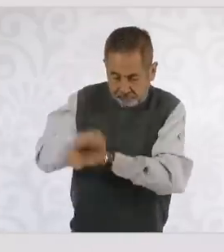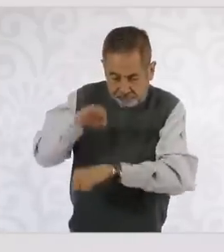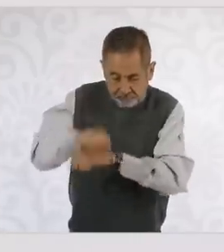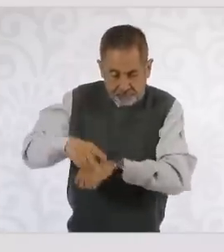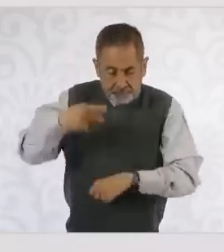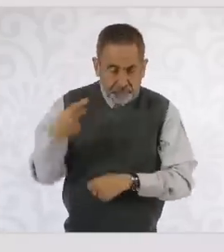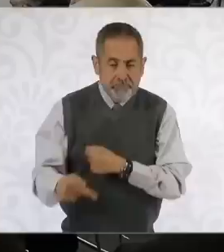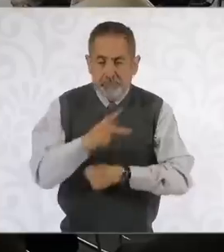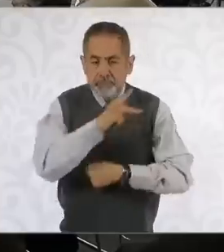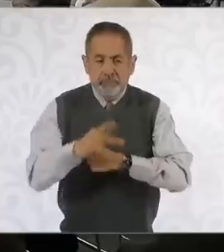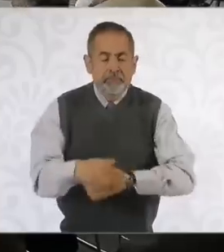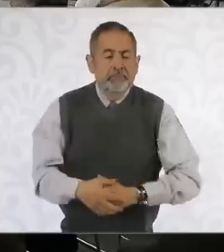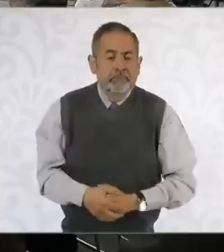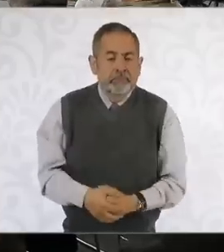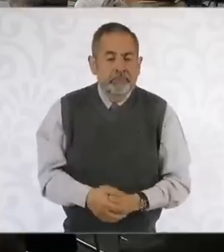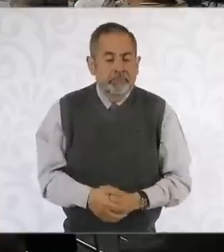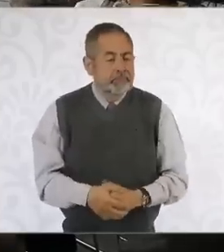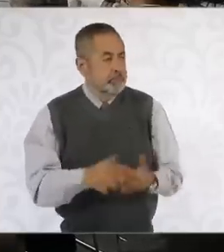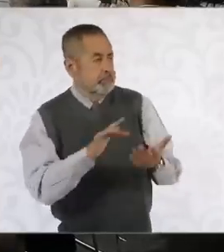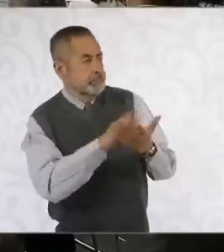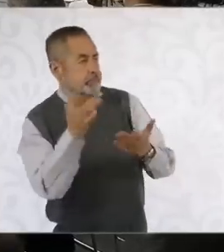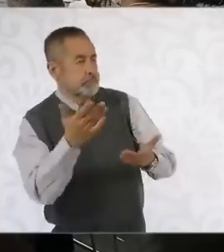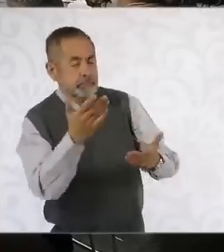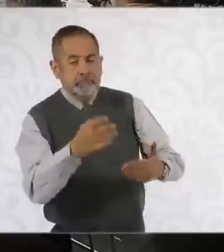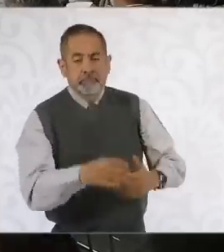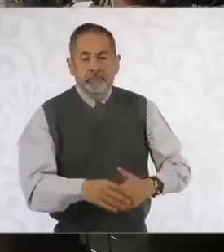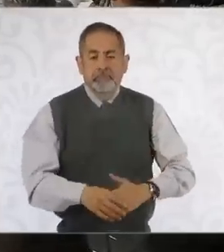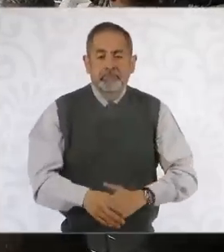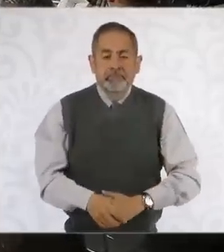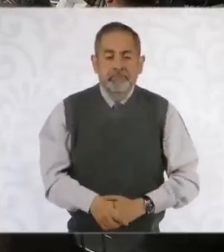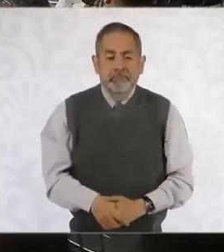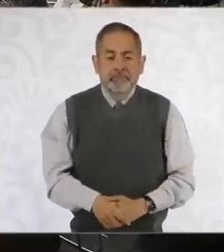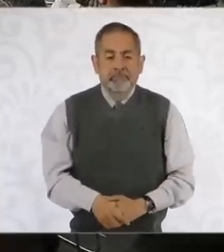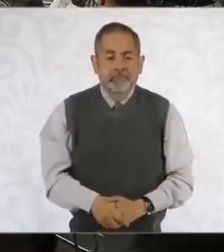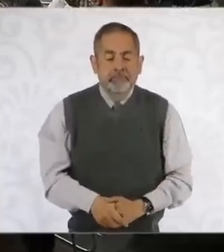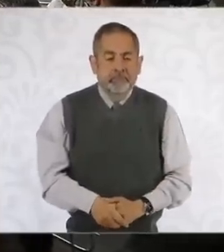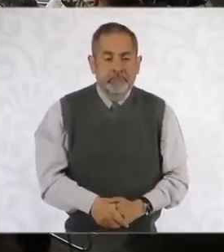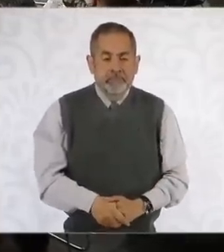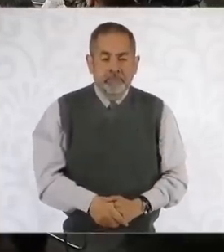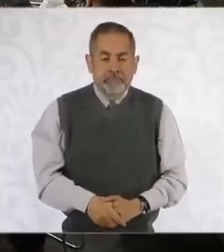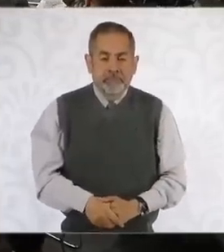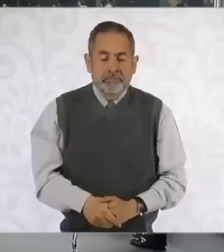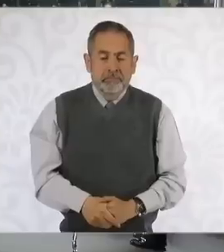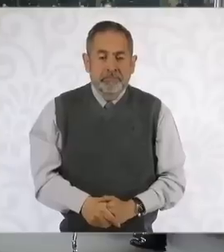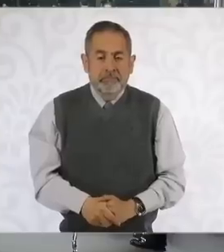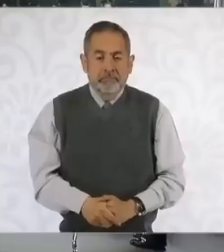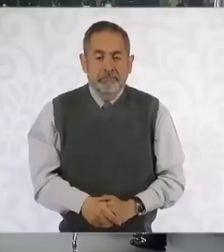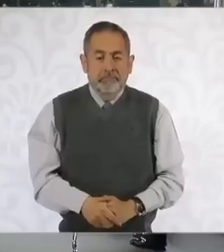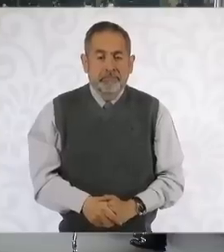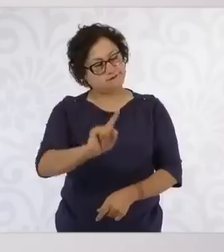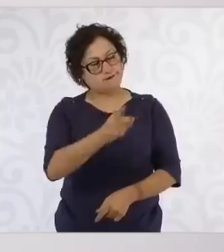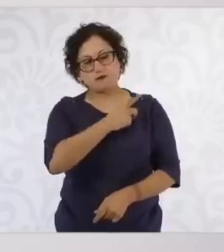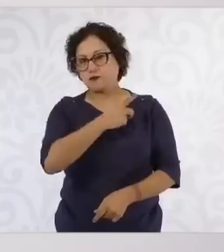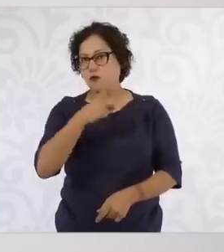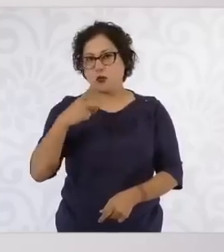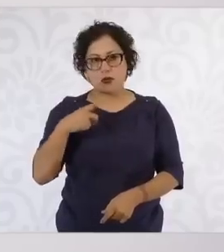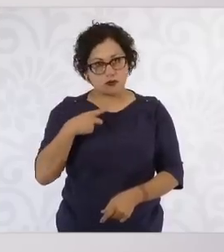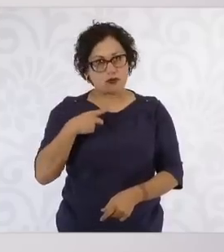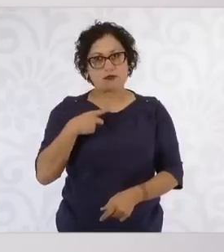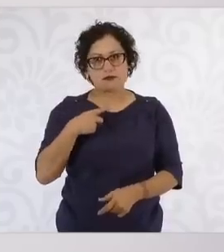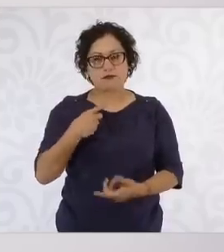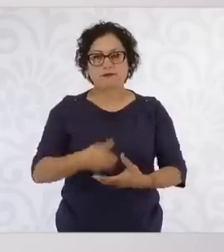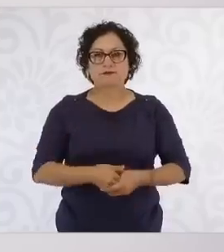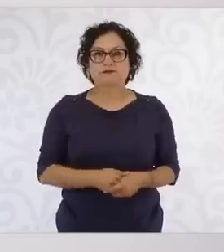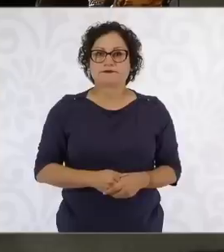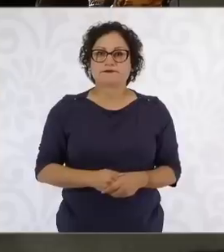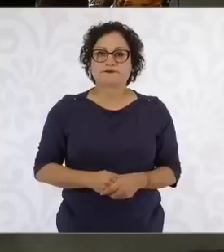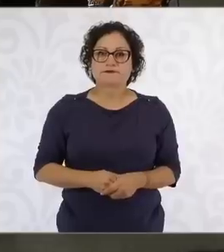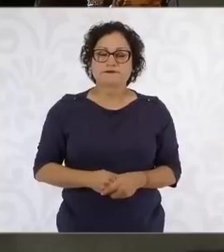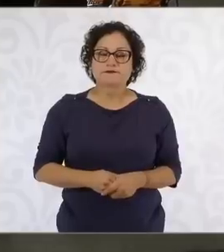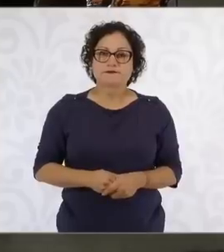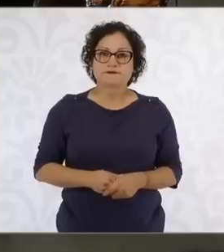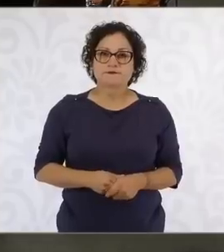Gracias por acá